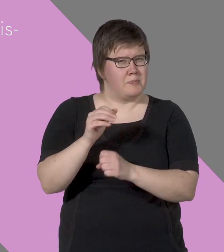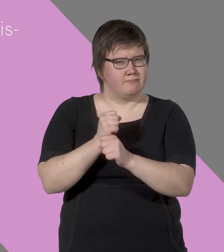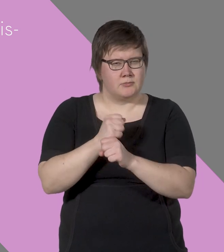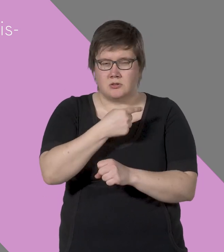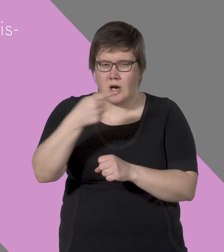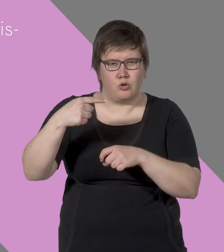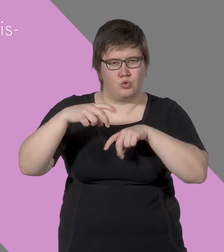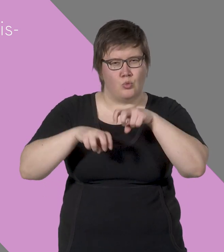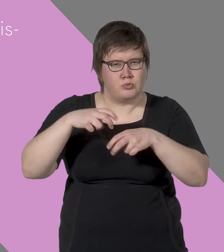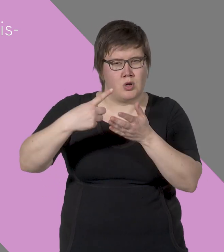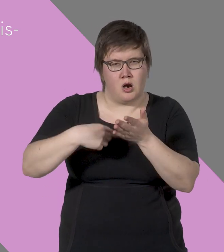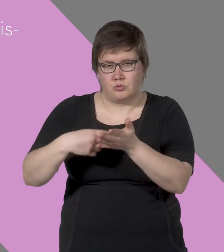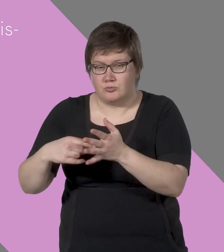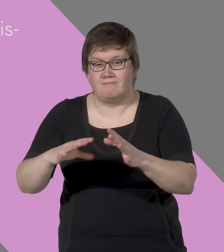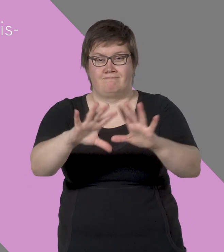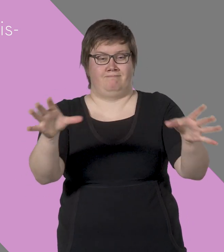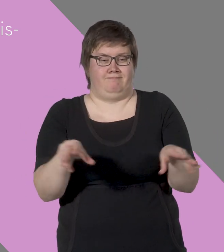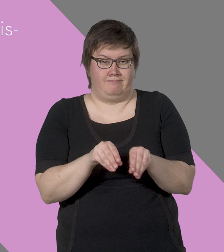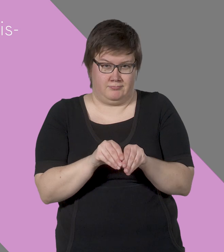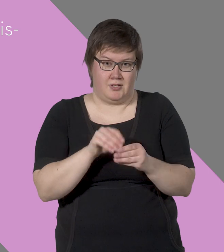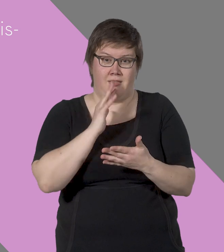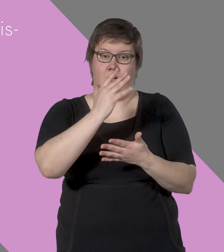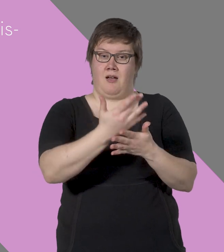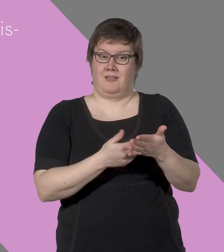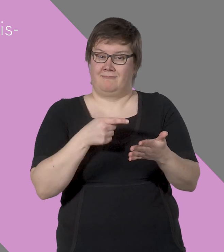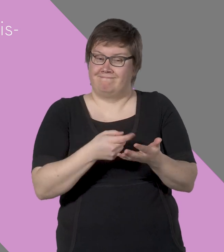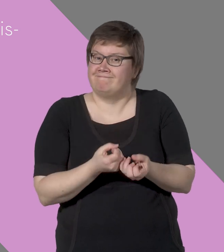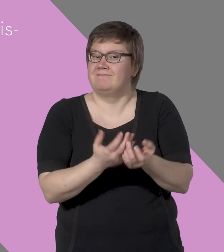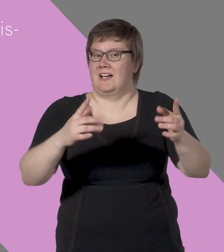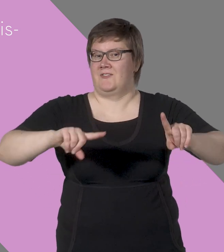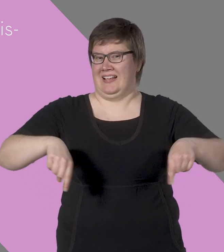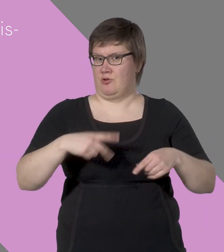sataan tutkimushaastatteluun, joista koostettu tarina kerrotaan videolla -